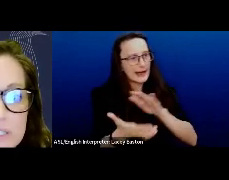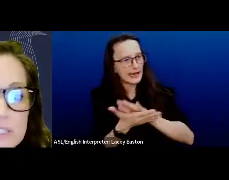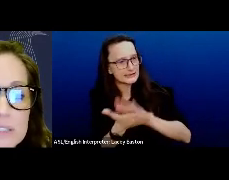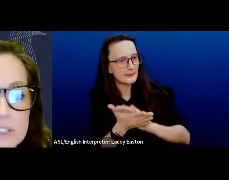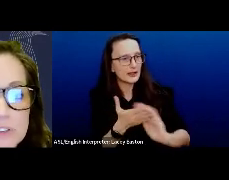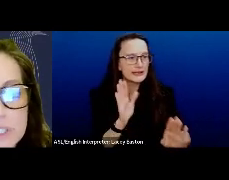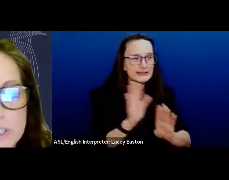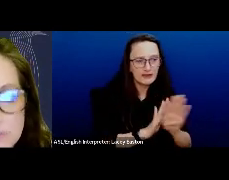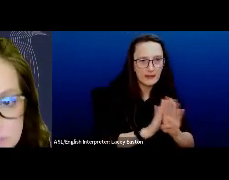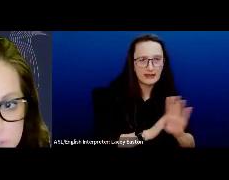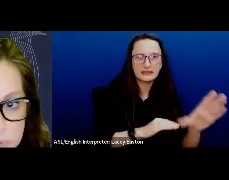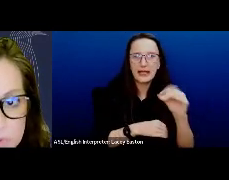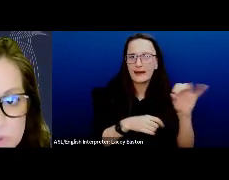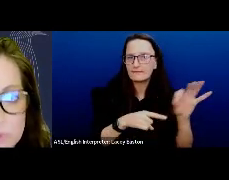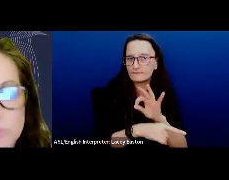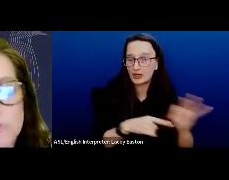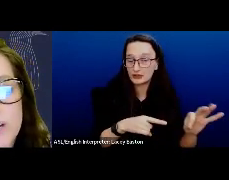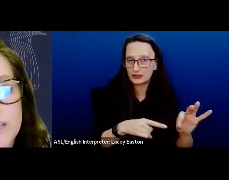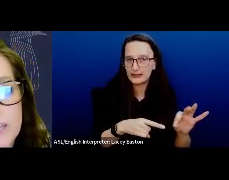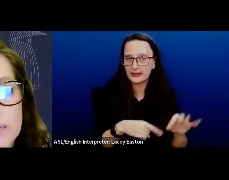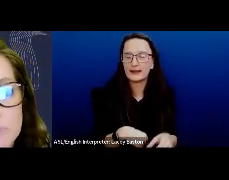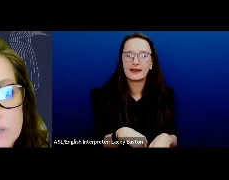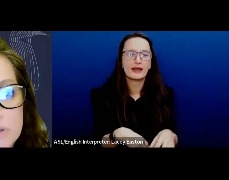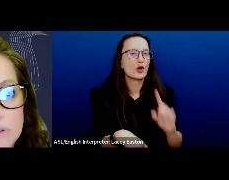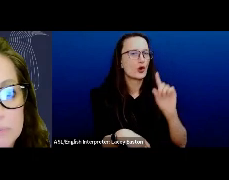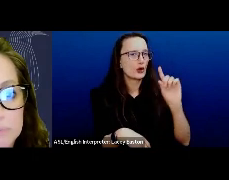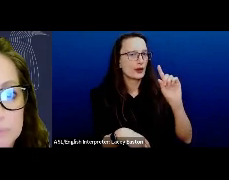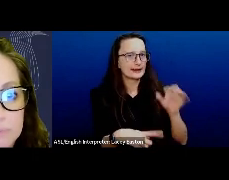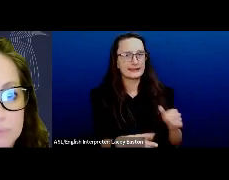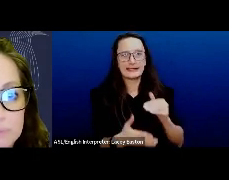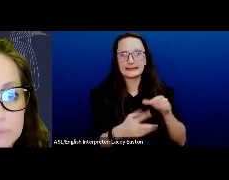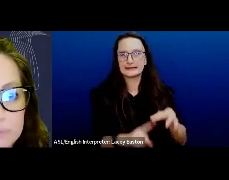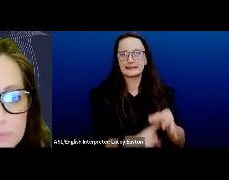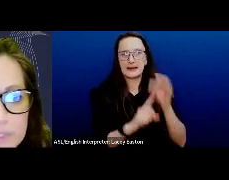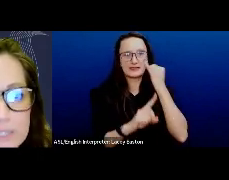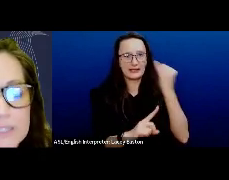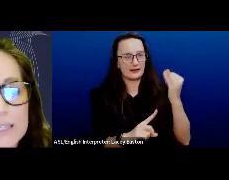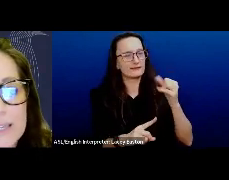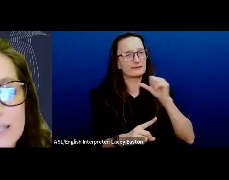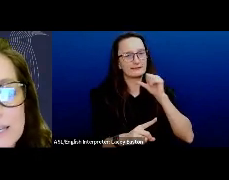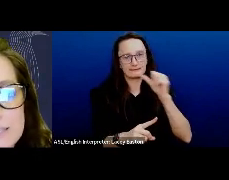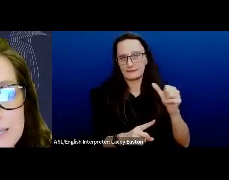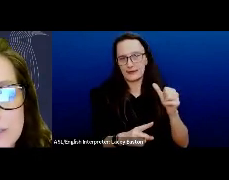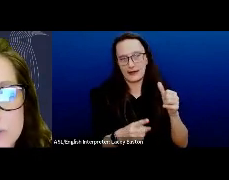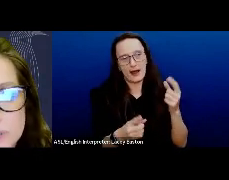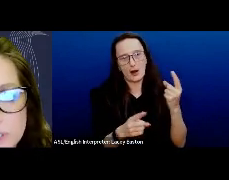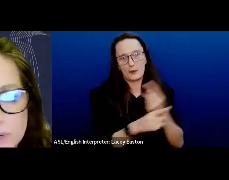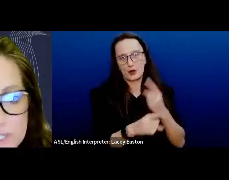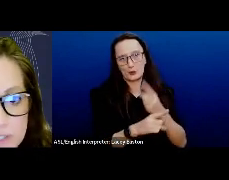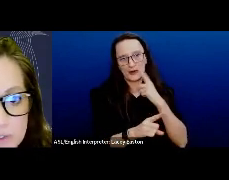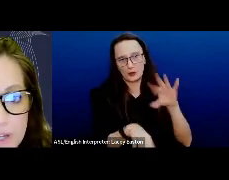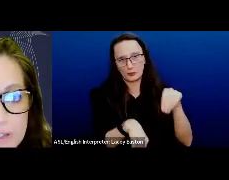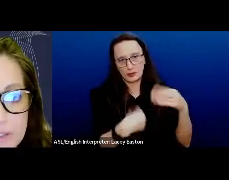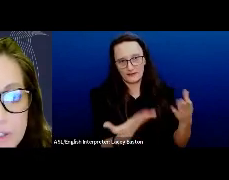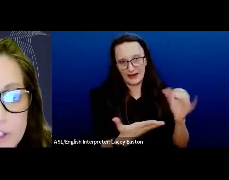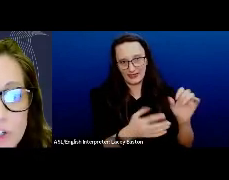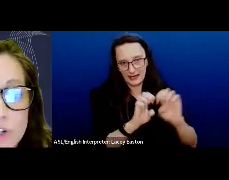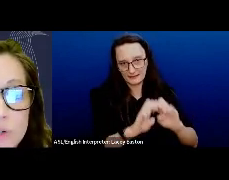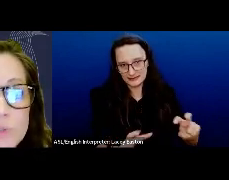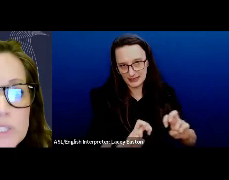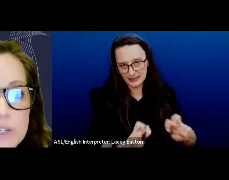a menos que sea claramente inviable proporcionar y administrar y, por último, criterios de elegibilidad, no